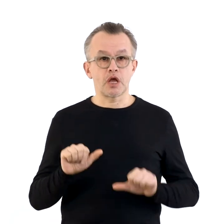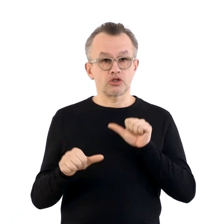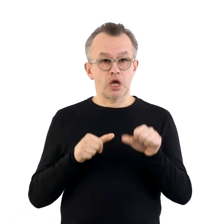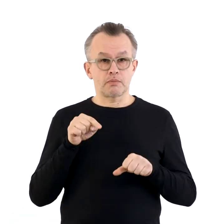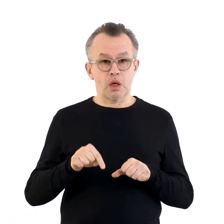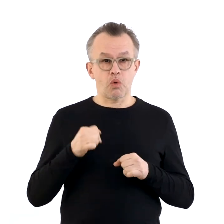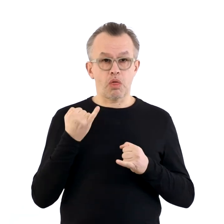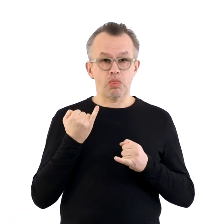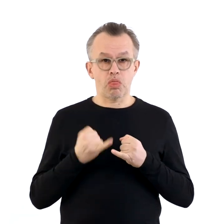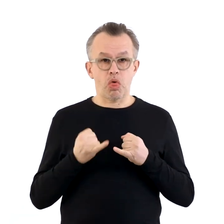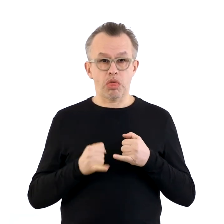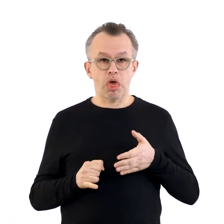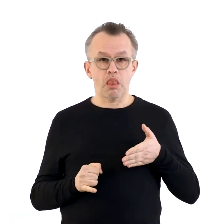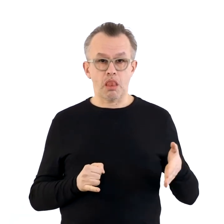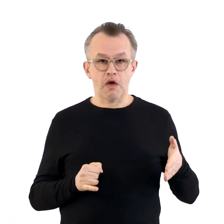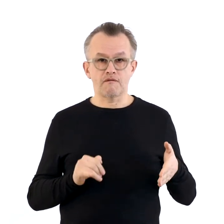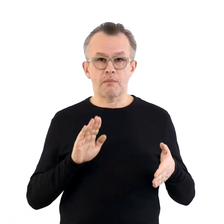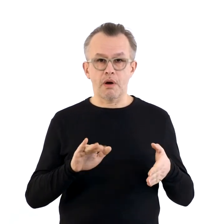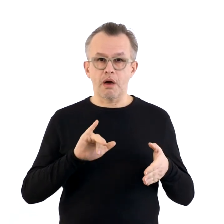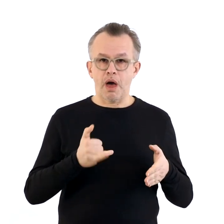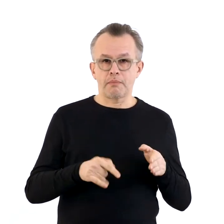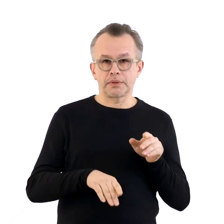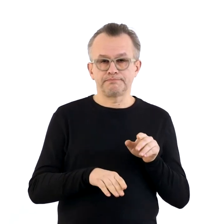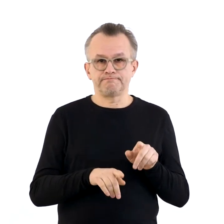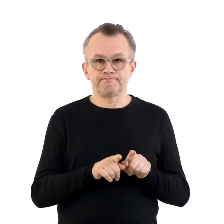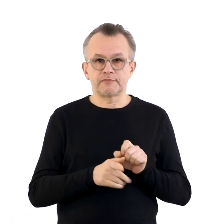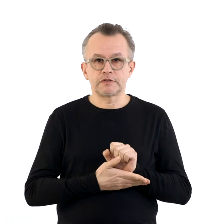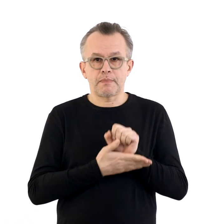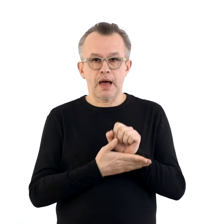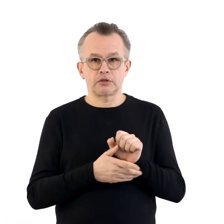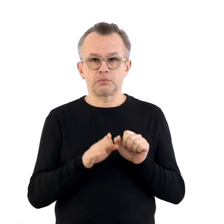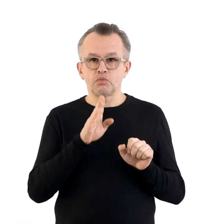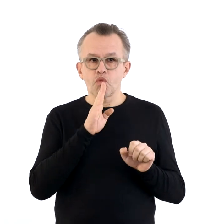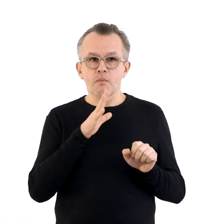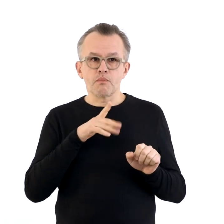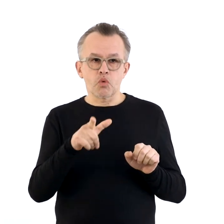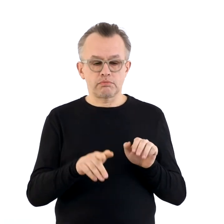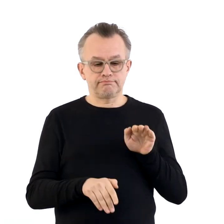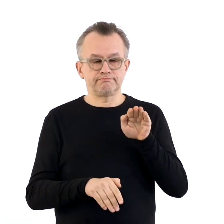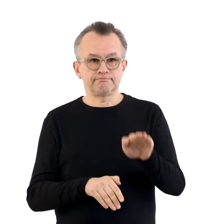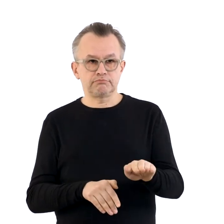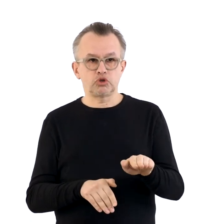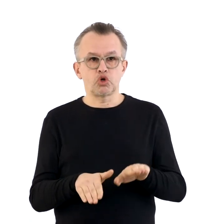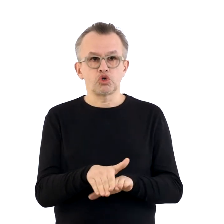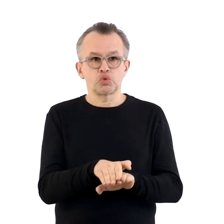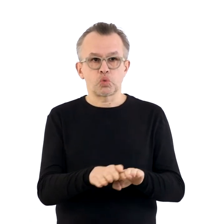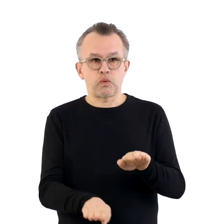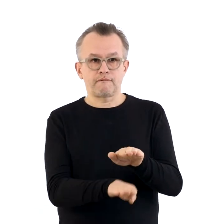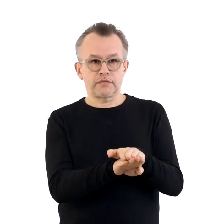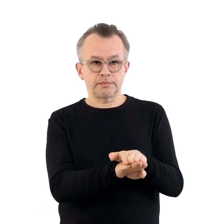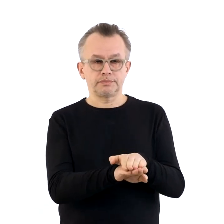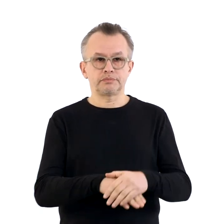Lewa noga jest na czymś wsparta. Przypuszcza się, że na żółwiu.